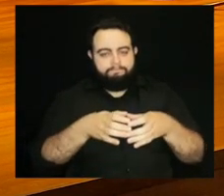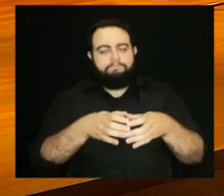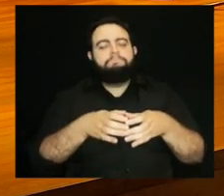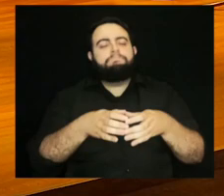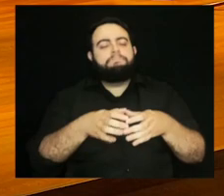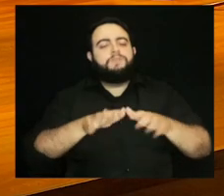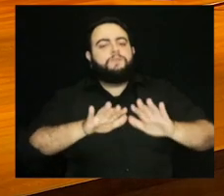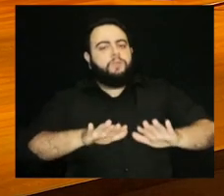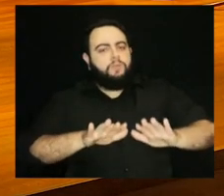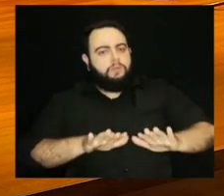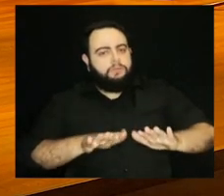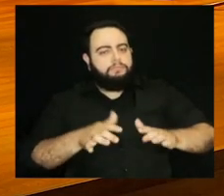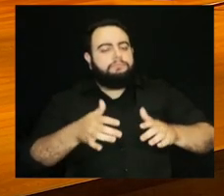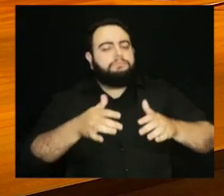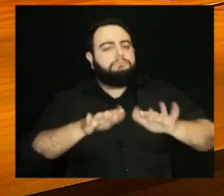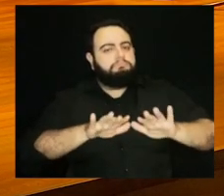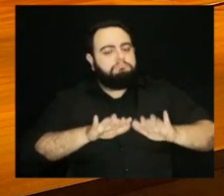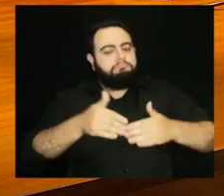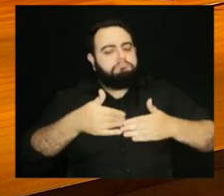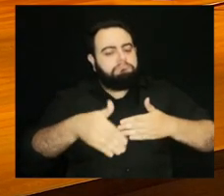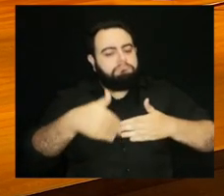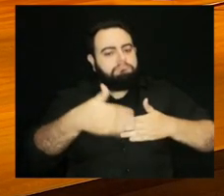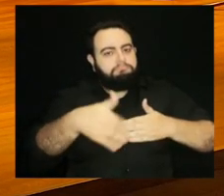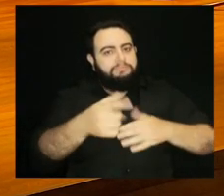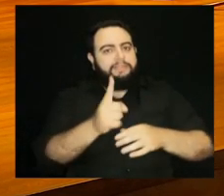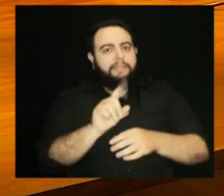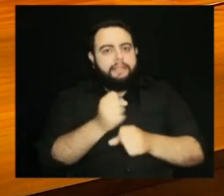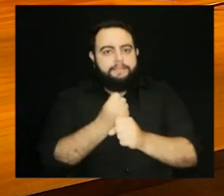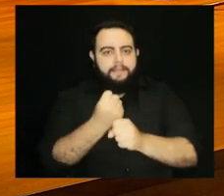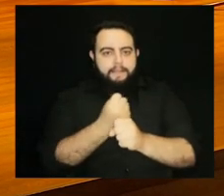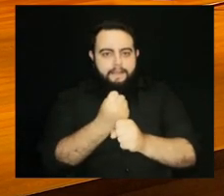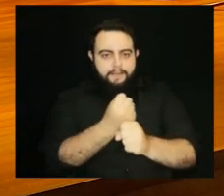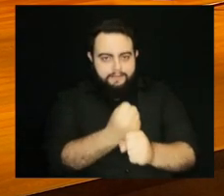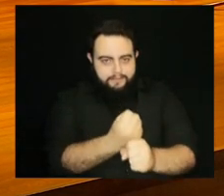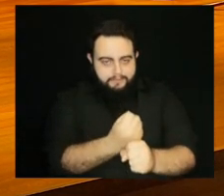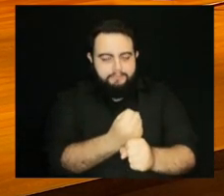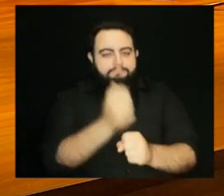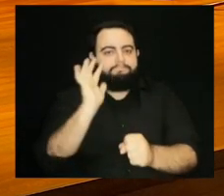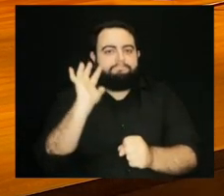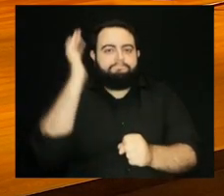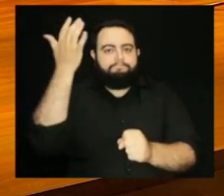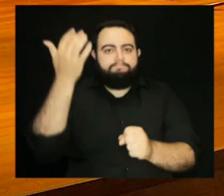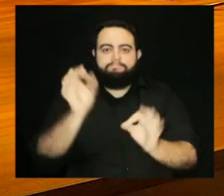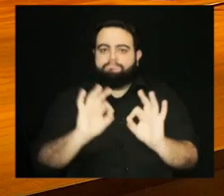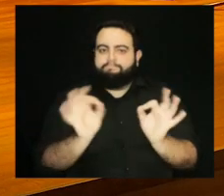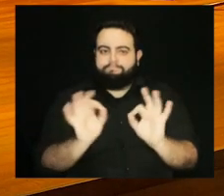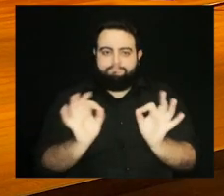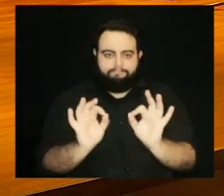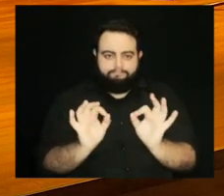foi ficando, foi ficando e passaram-se 10 anos e não se decidia a situação deles. Ou seja, essa